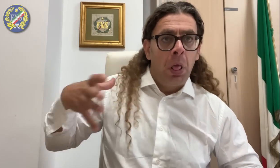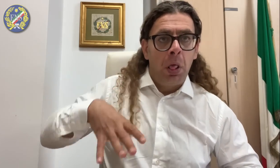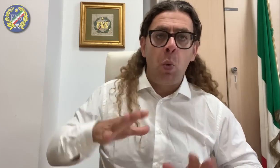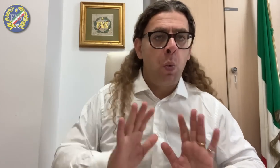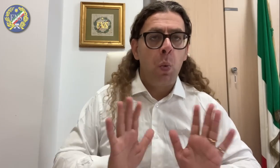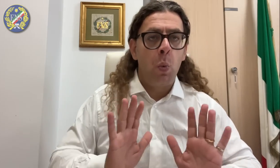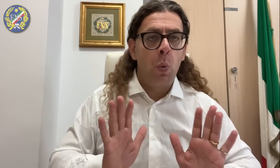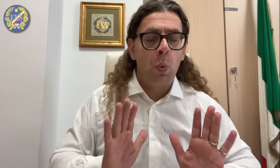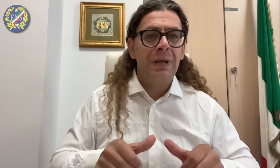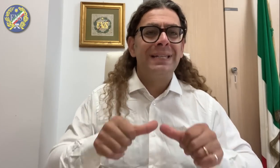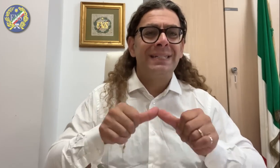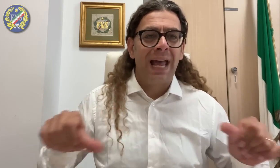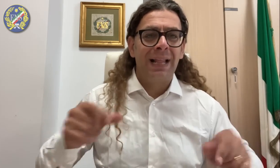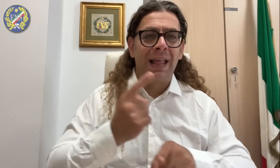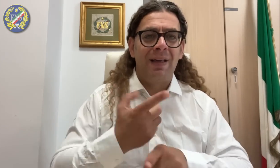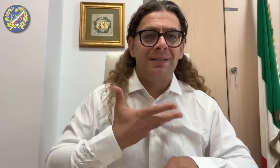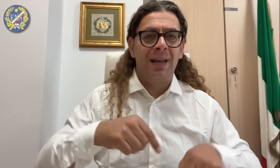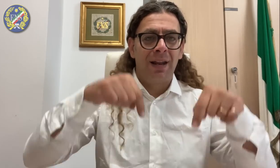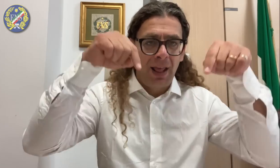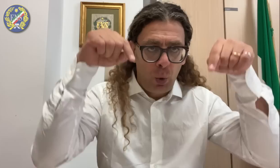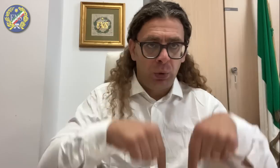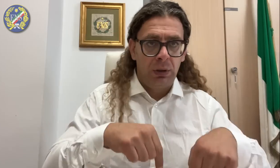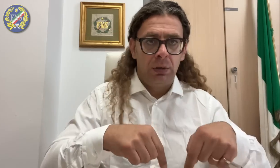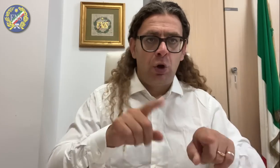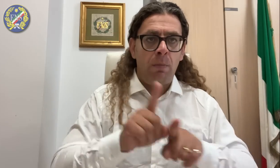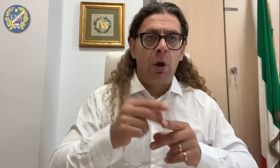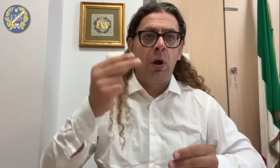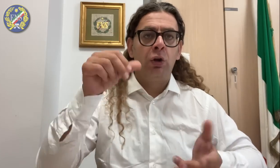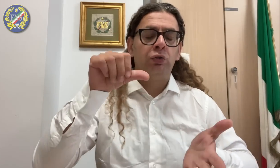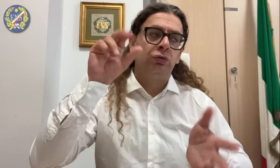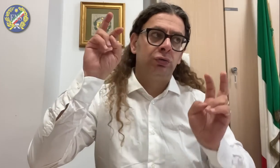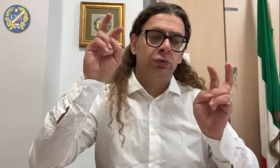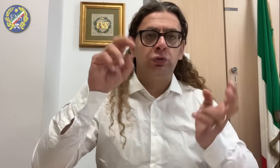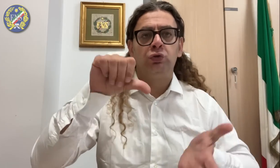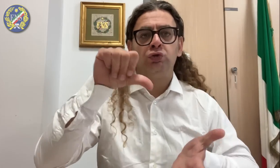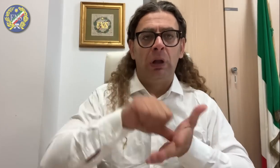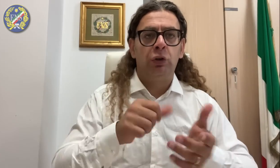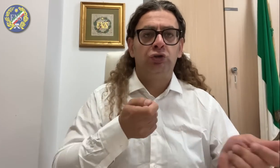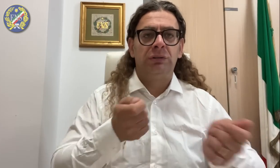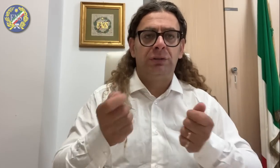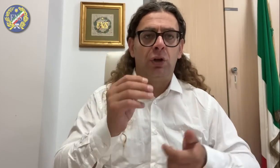Studio di Consulenza non sono dovute a disaccordi con il precedente ma semplicemente perché la sede deve trovarsi a Roma, una sorta di